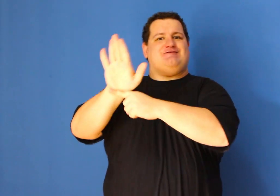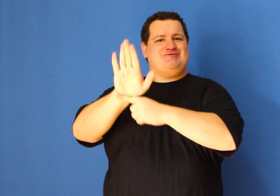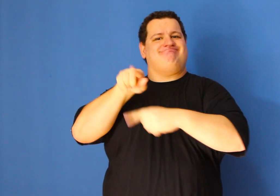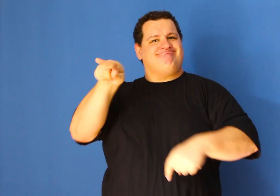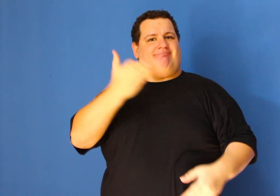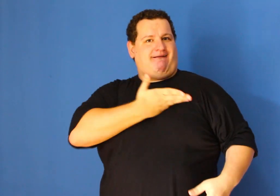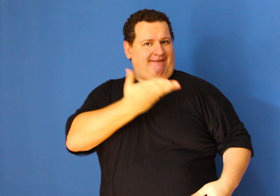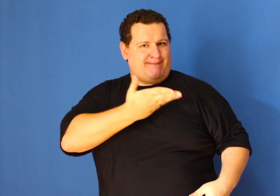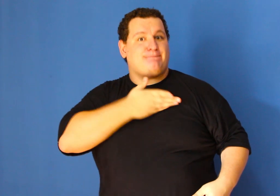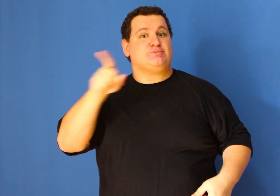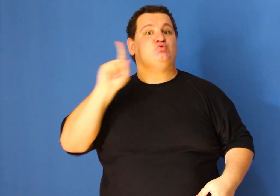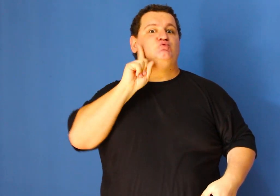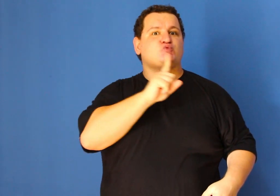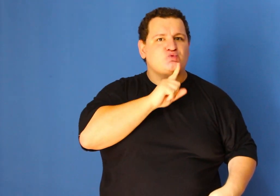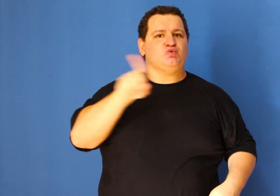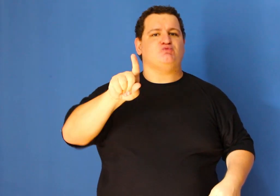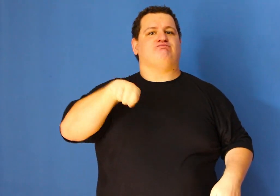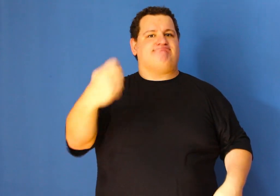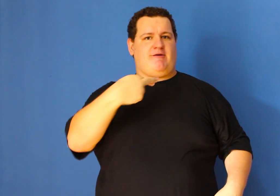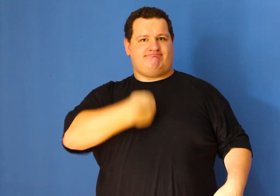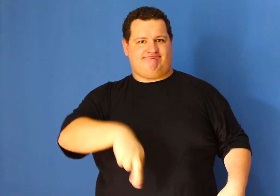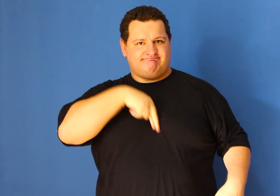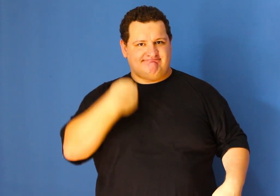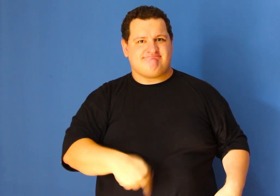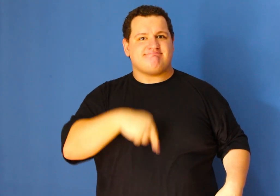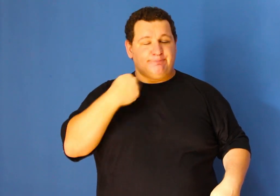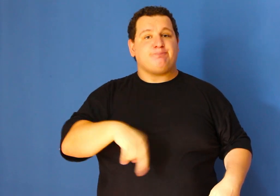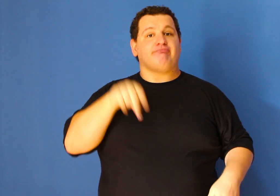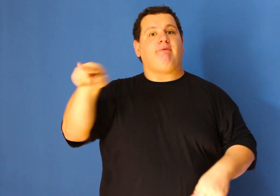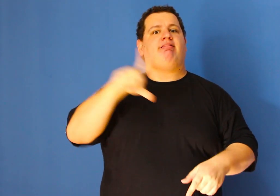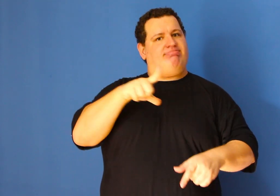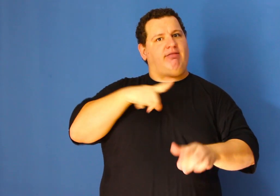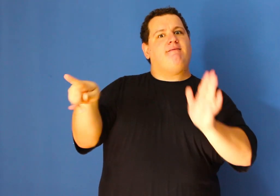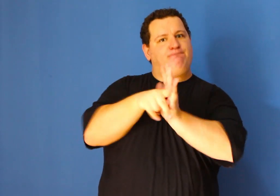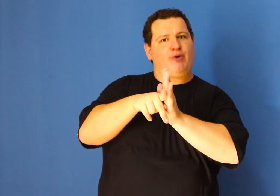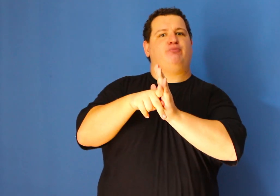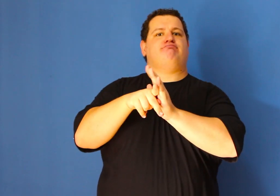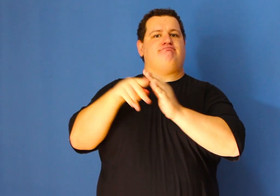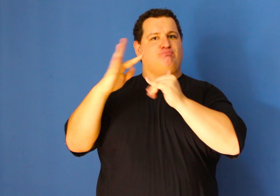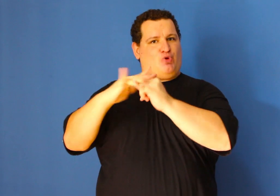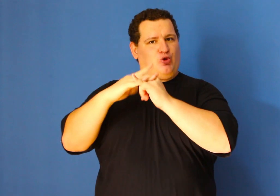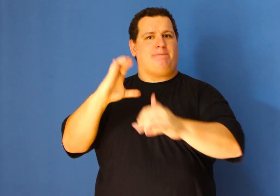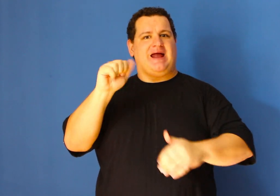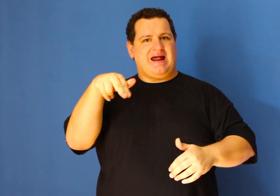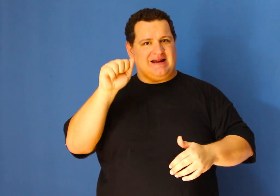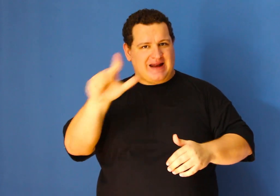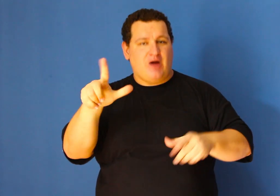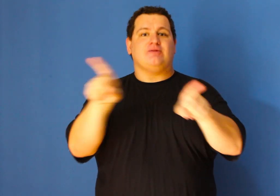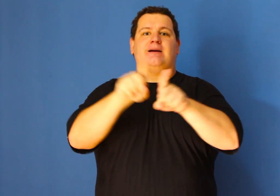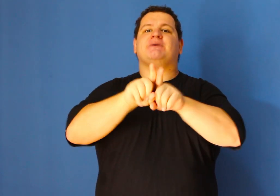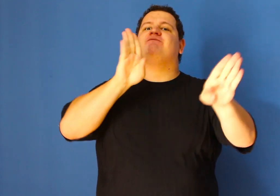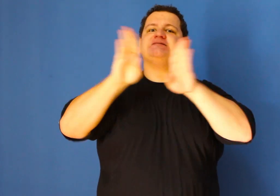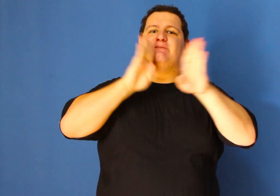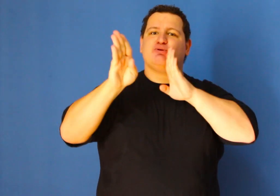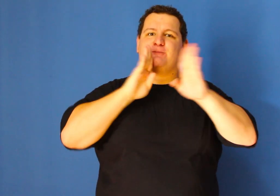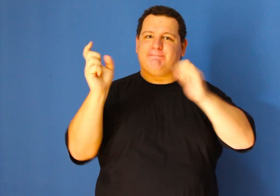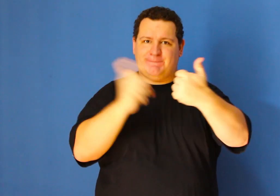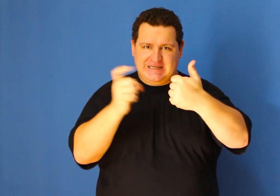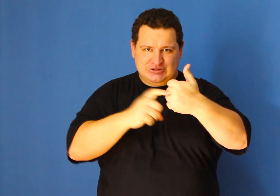Tenho um amigo surdo chamado Ramon, tem seu próprio canal de Youtube e sua página de Facebook,